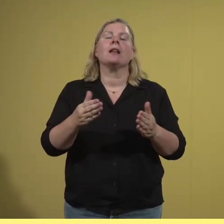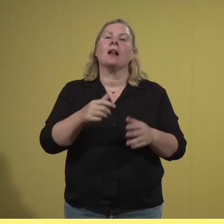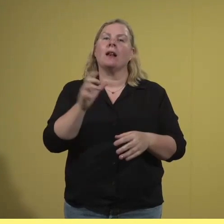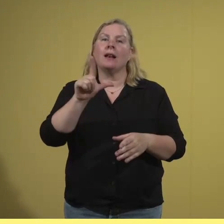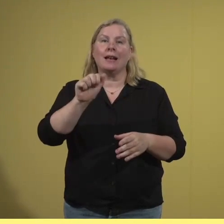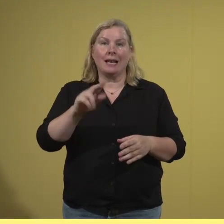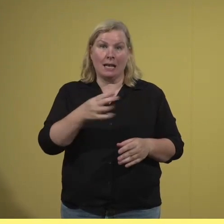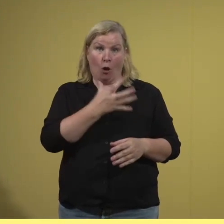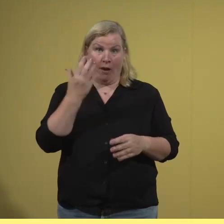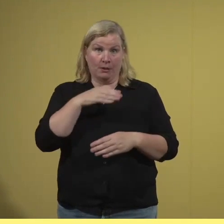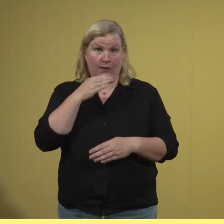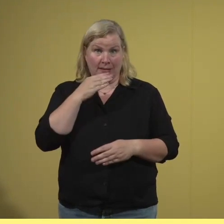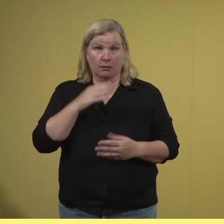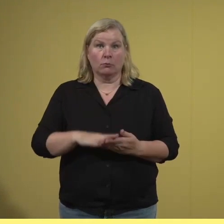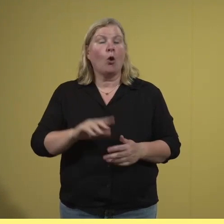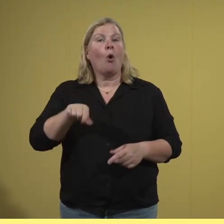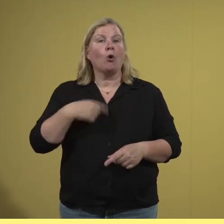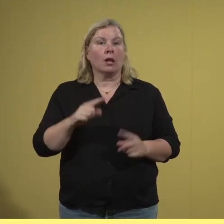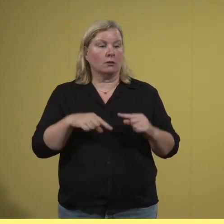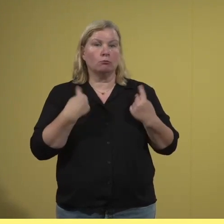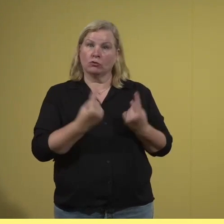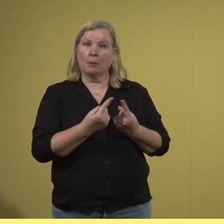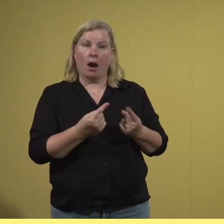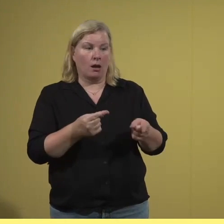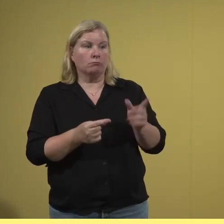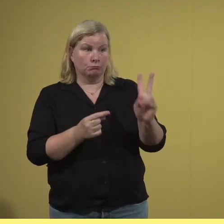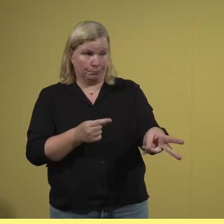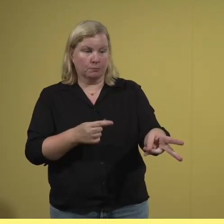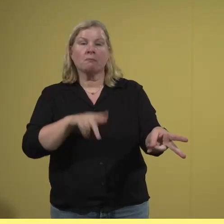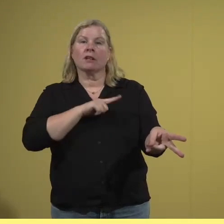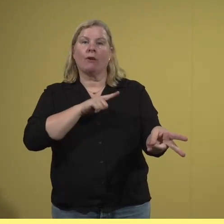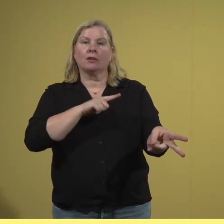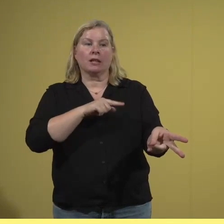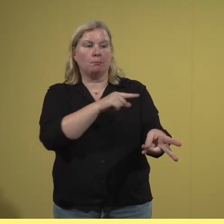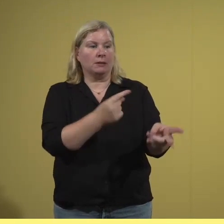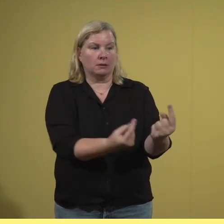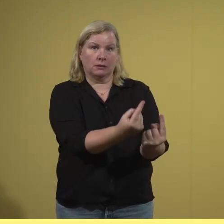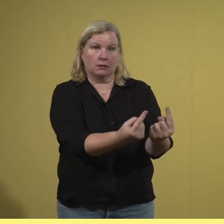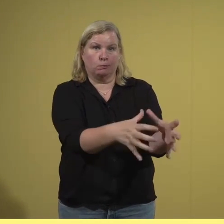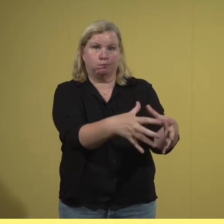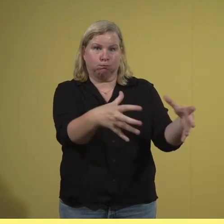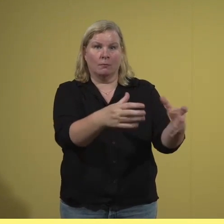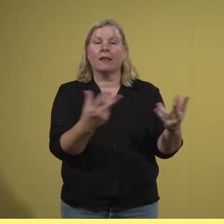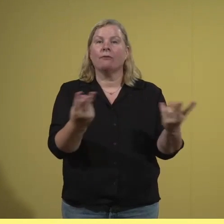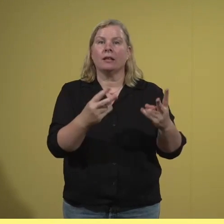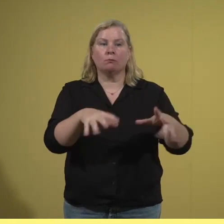und lasse ihn dann wirklich auch in der Wärme stehen. Also in der normalen Raumwärme. Und warte, bis er anfängt, bis er geht.